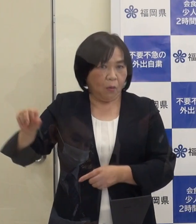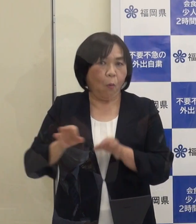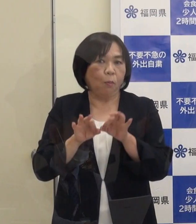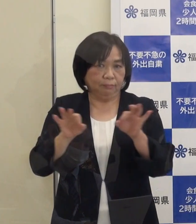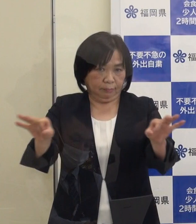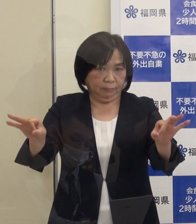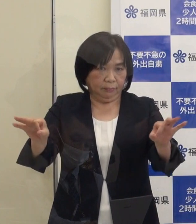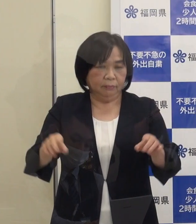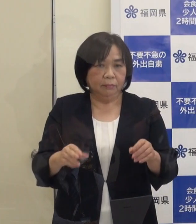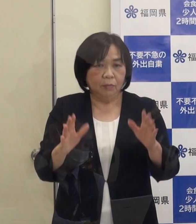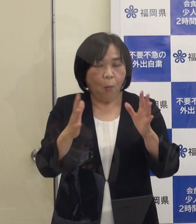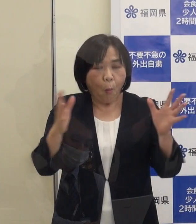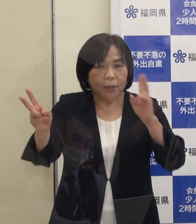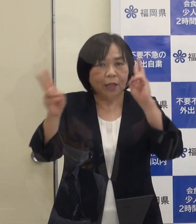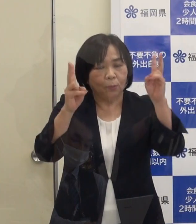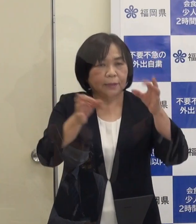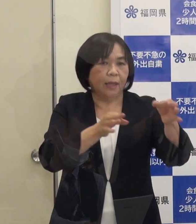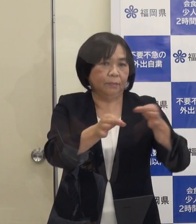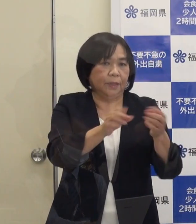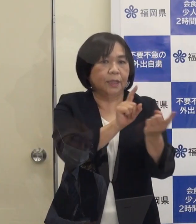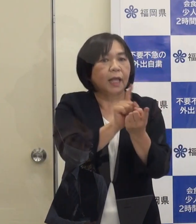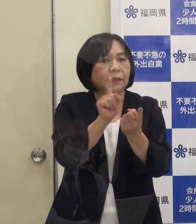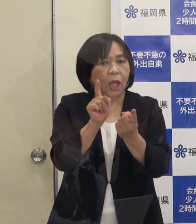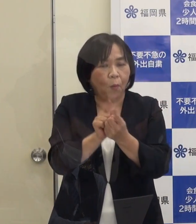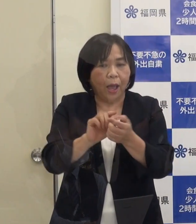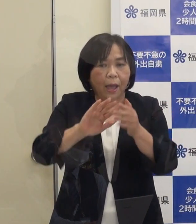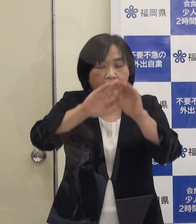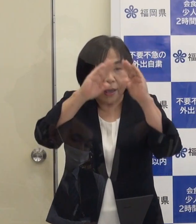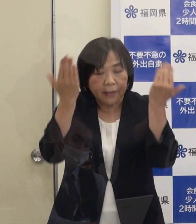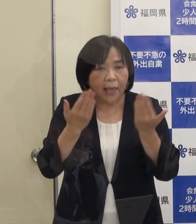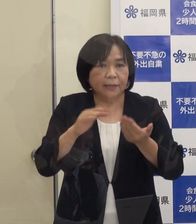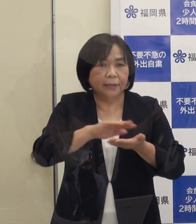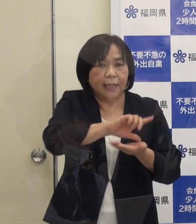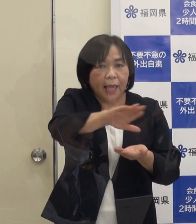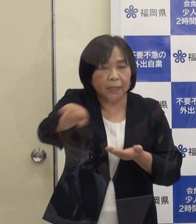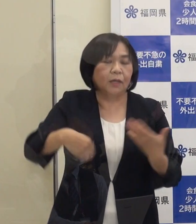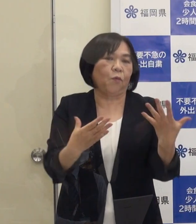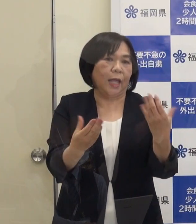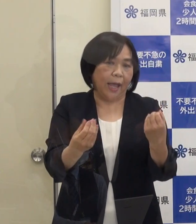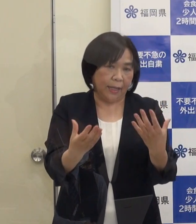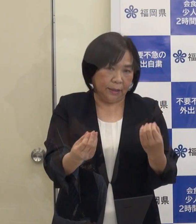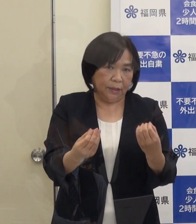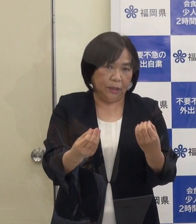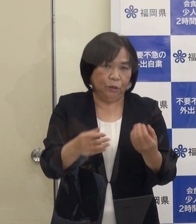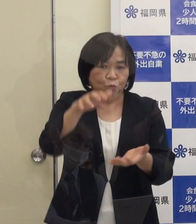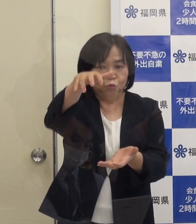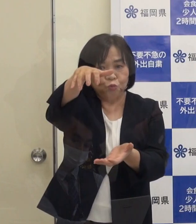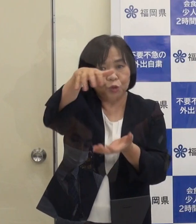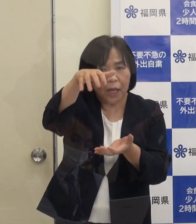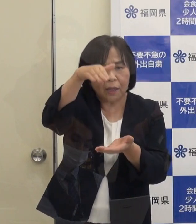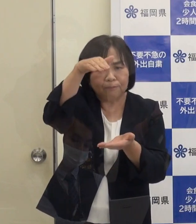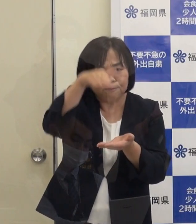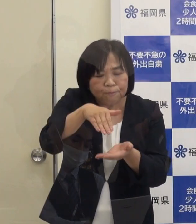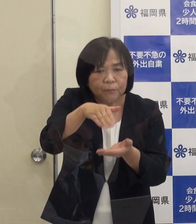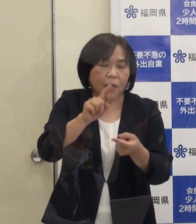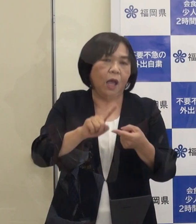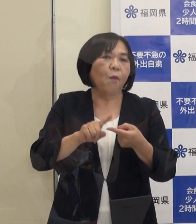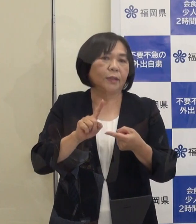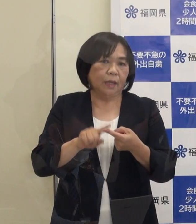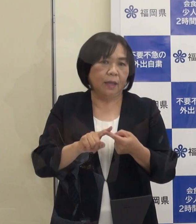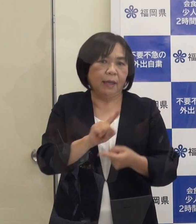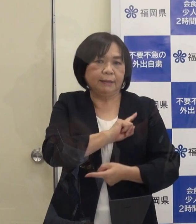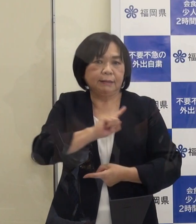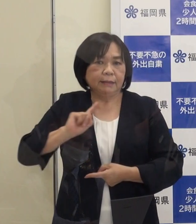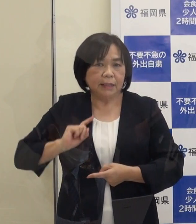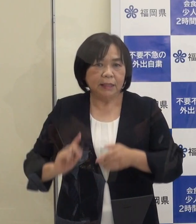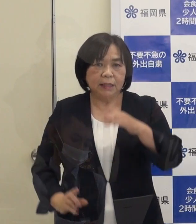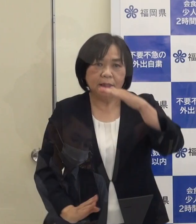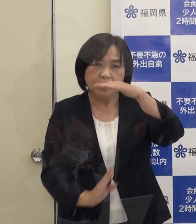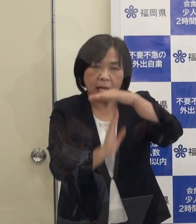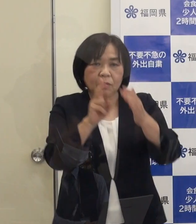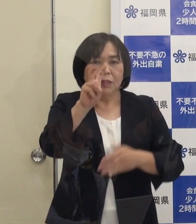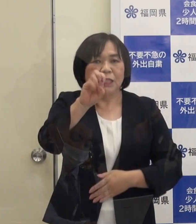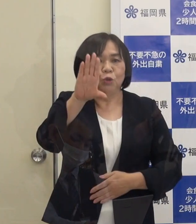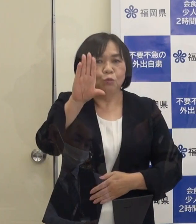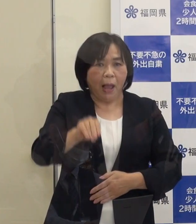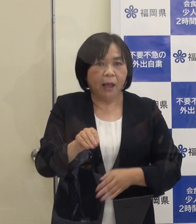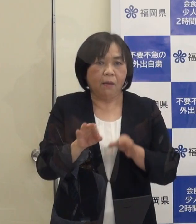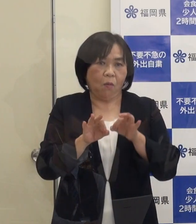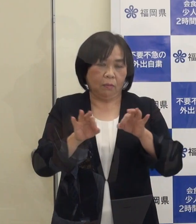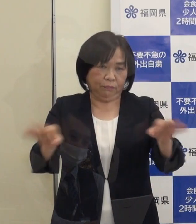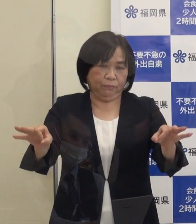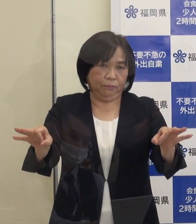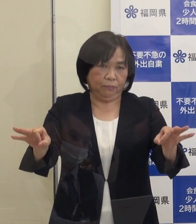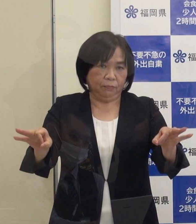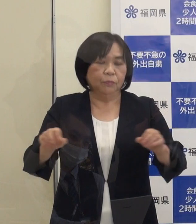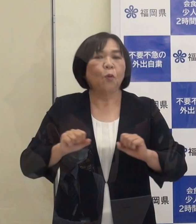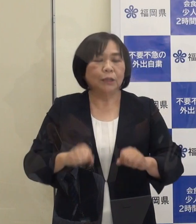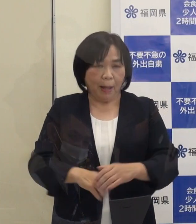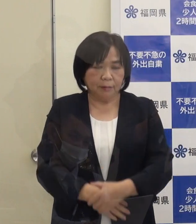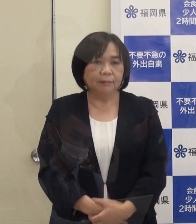大企業の皆さんについては 県全域同じく 売上高の減少額に応じて１日当たり最大２０万円とします